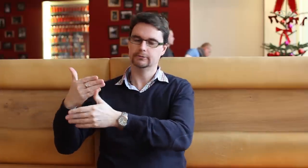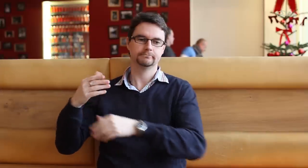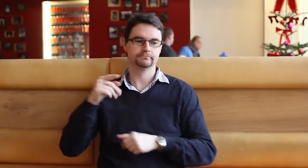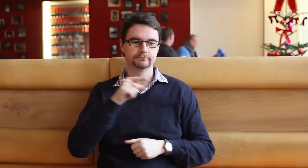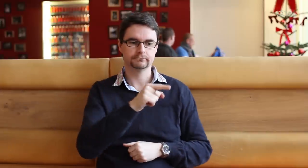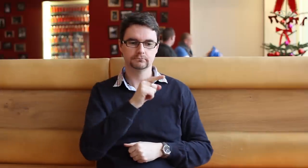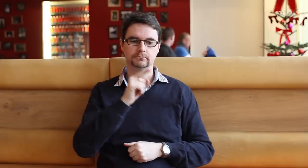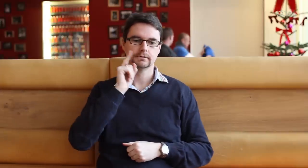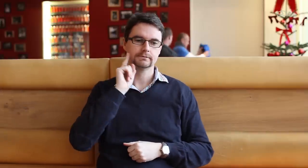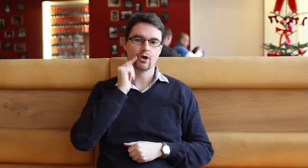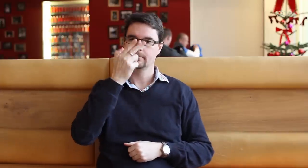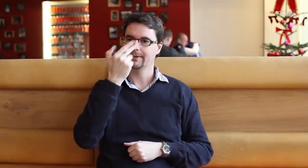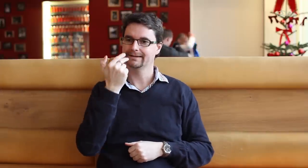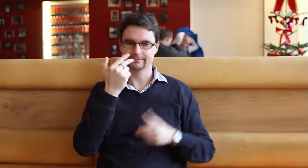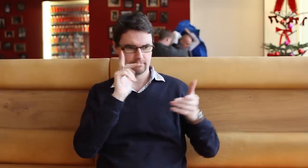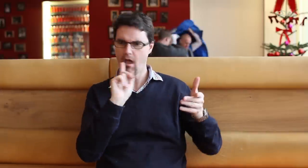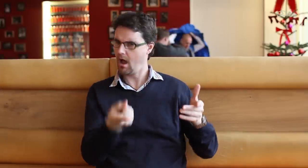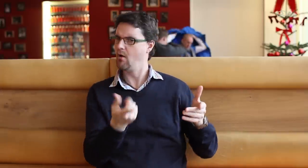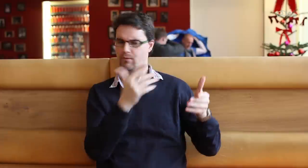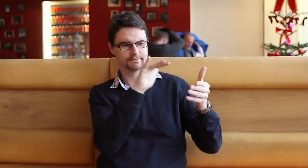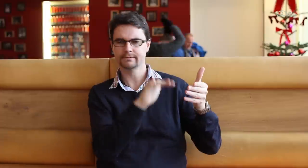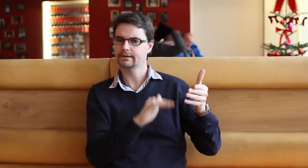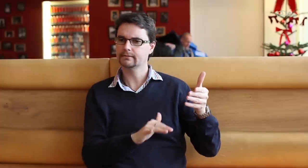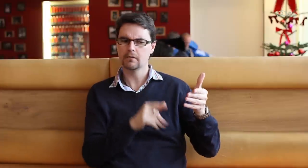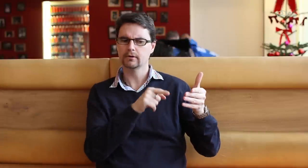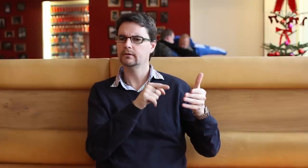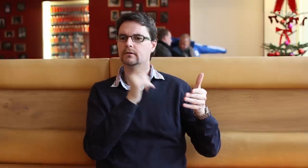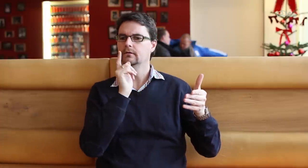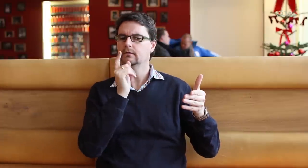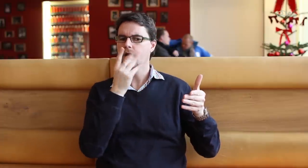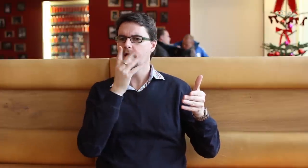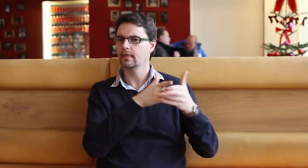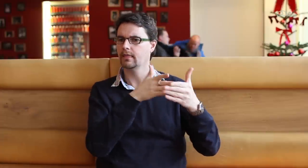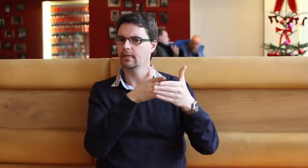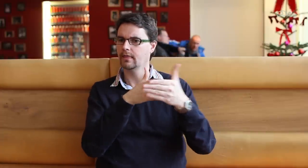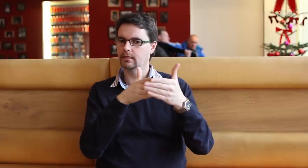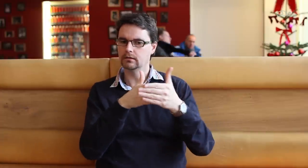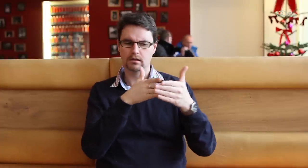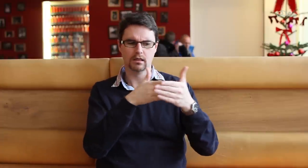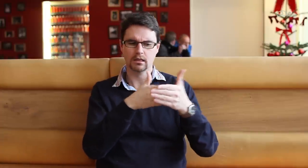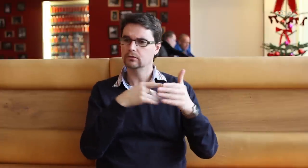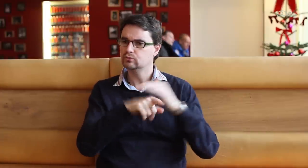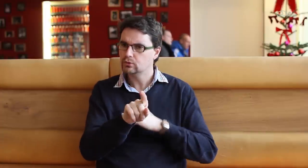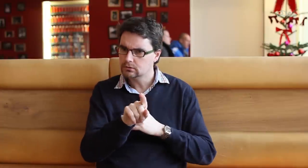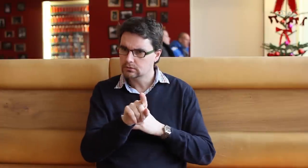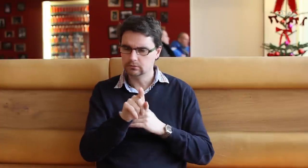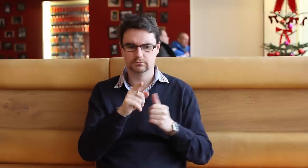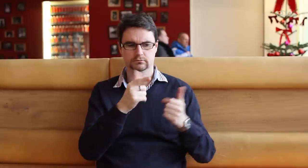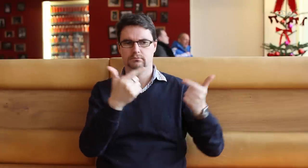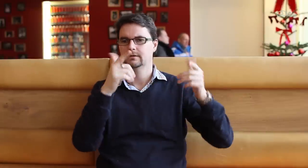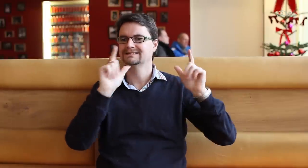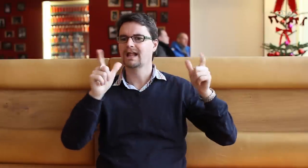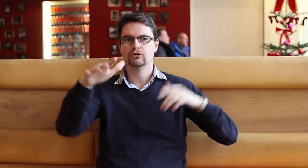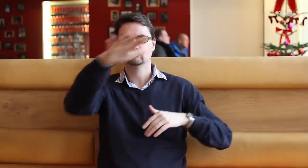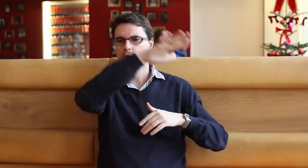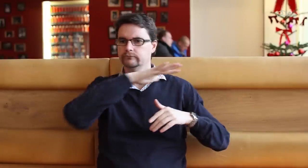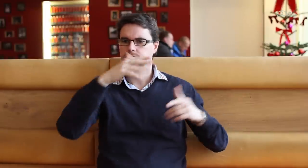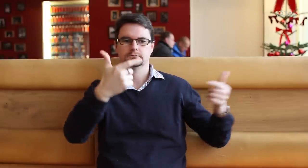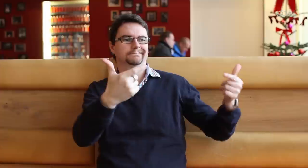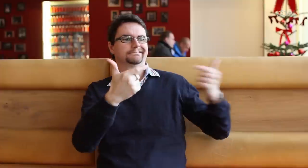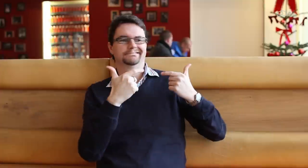Taubblinde haben das eigentlich auch alles, aber es gibt zu viele Barrieren durch die Gesellschaft, die uns blockiert.